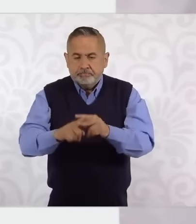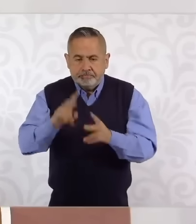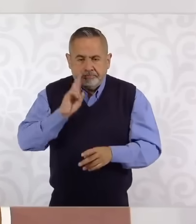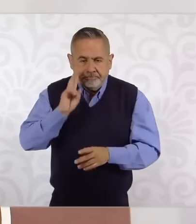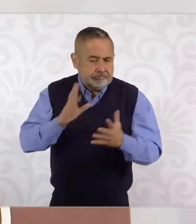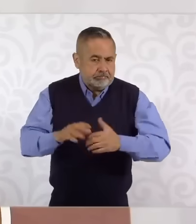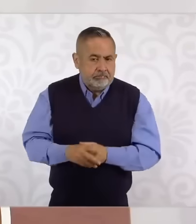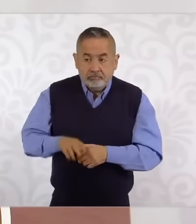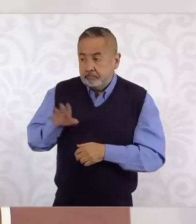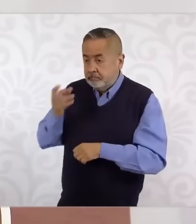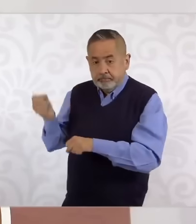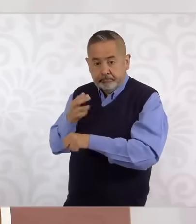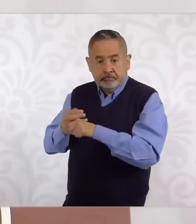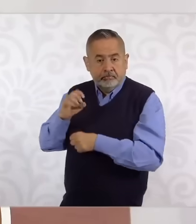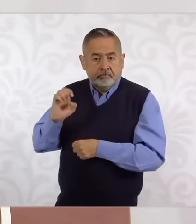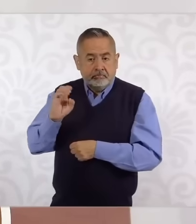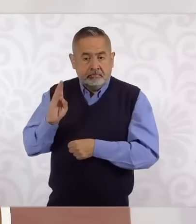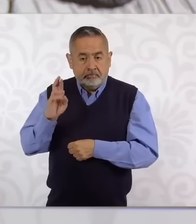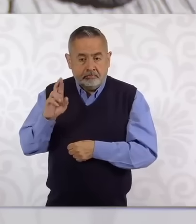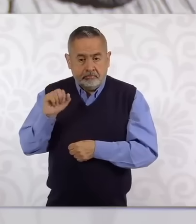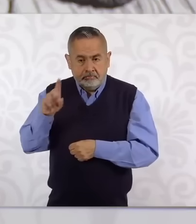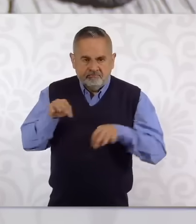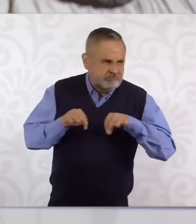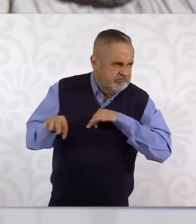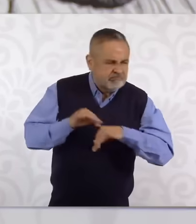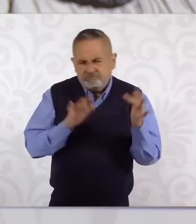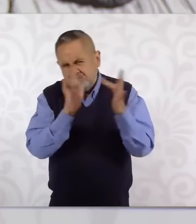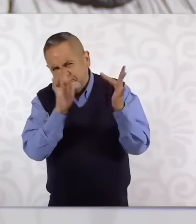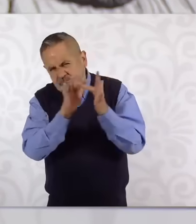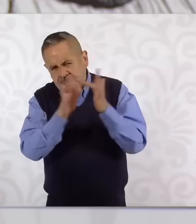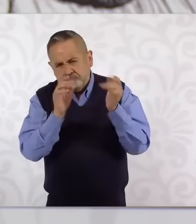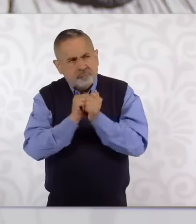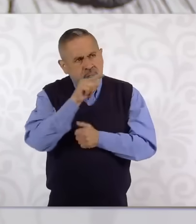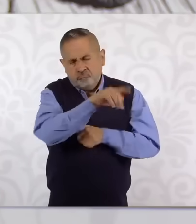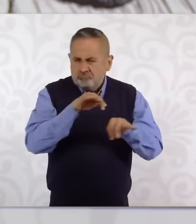que el secretario no ha dejado de de estar en contacto con los secretarios, ha estado en